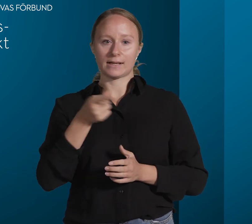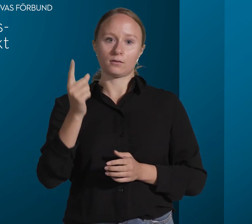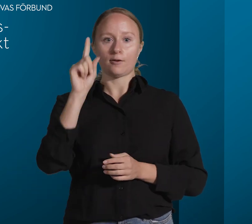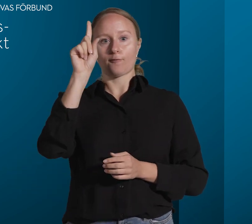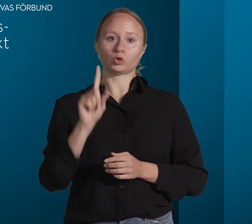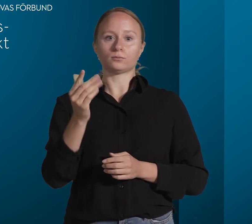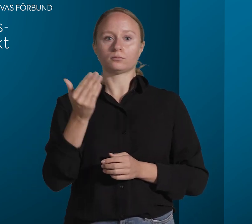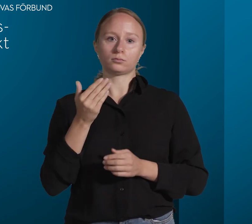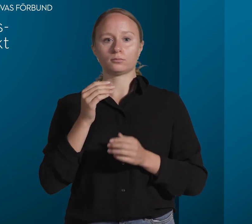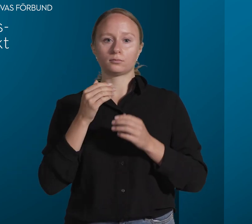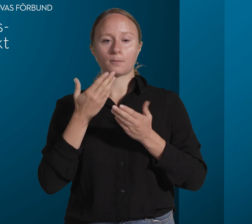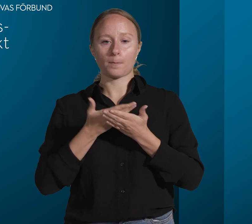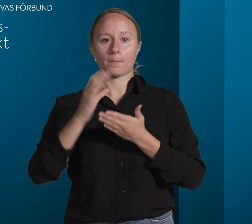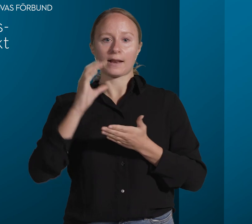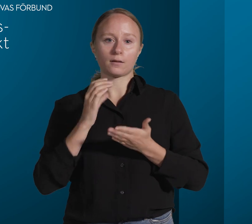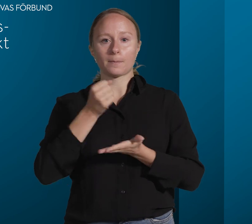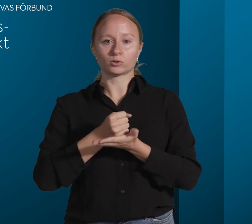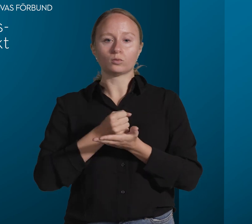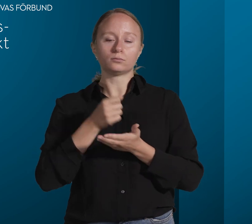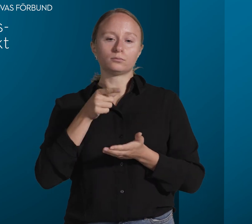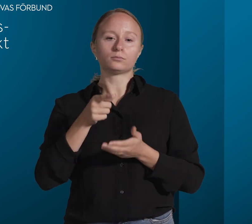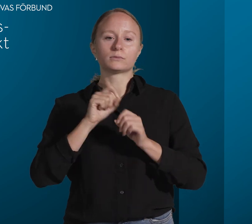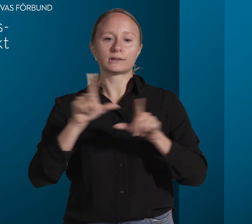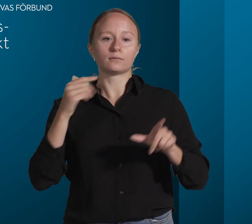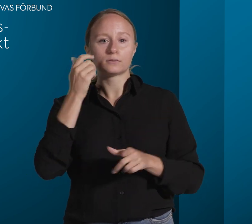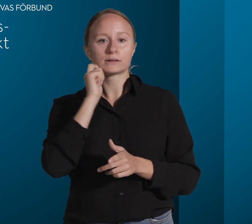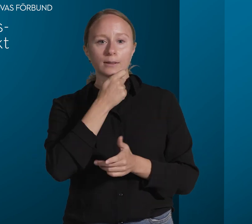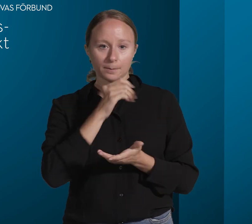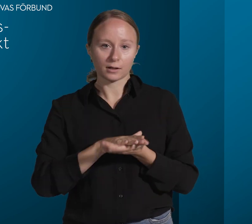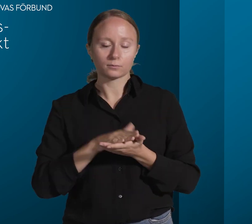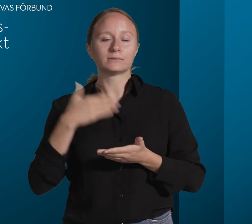De första bidragsbesluten skickas ut i december, -